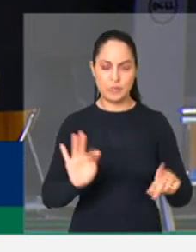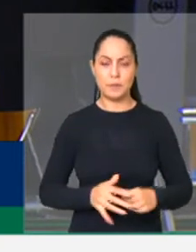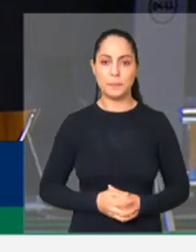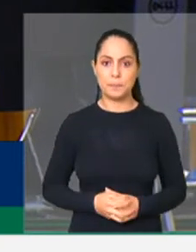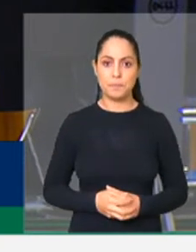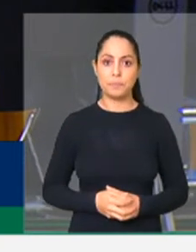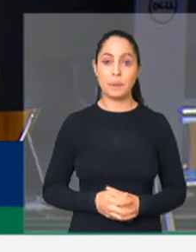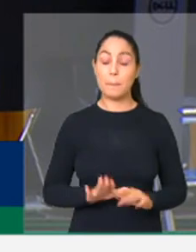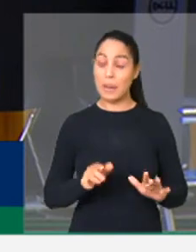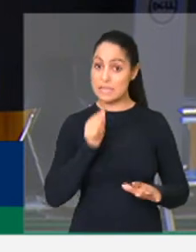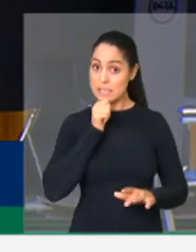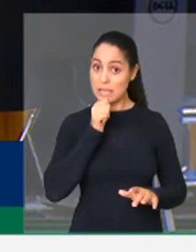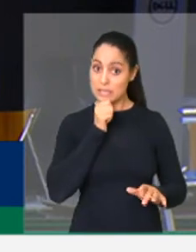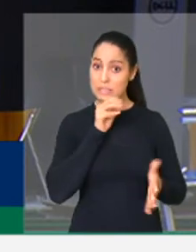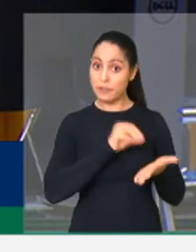DEPUTADO CAPITÃO WAGNER. PARA